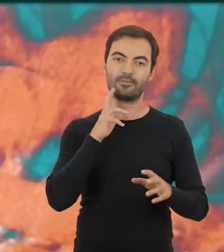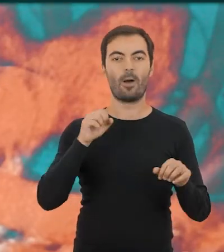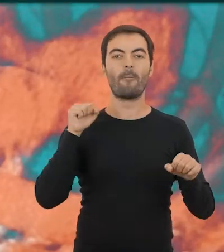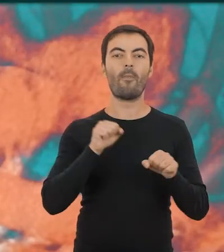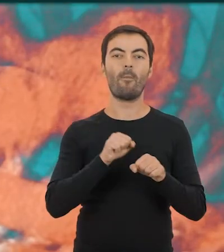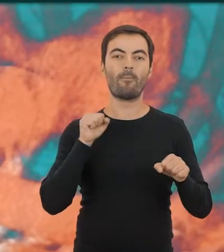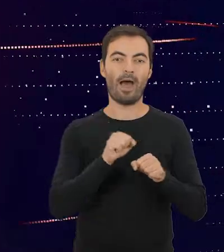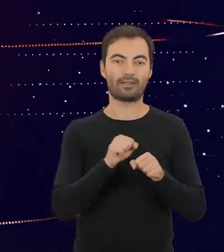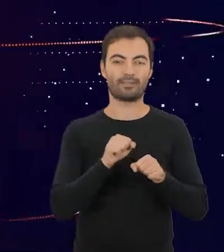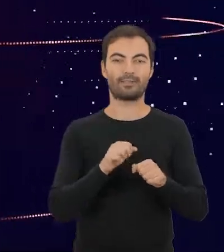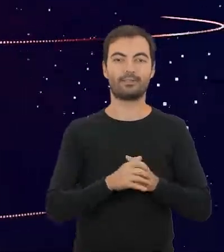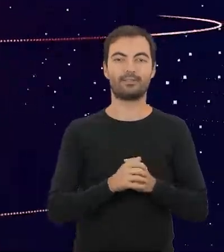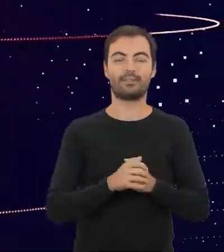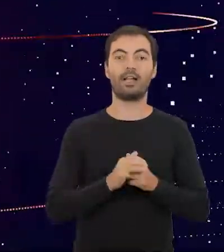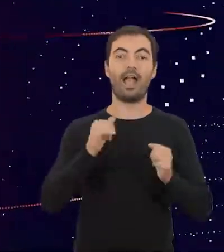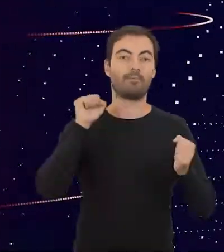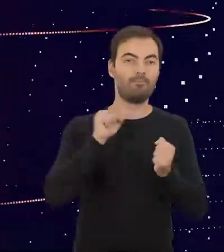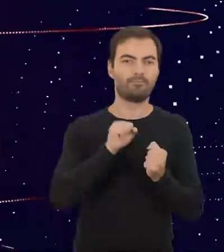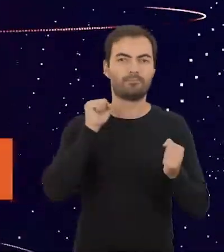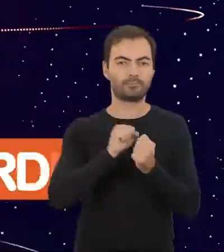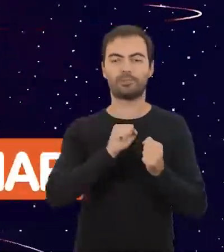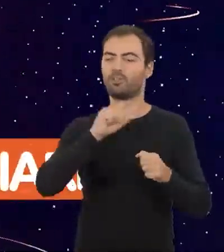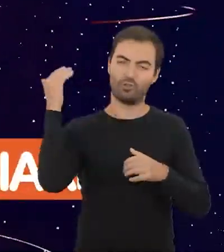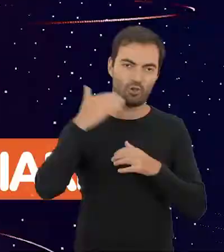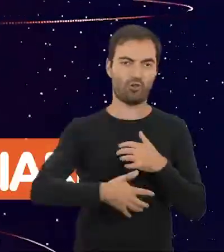do śmierci średnio kurczy się 3 miliardy razy.